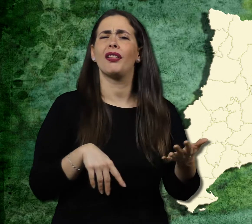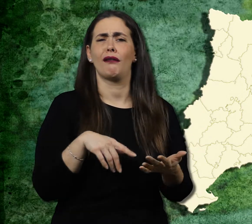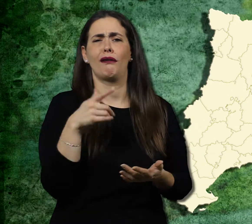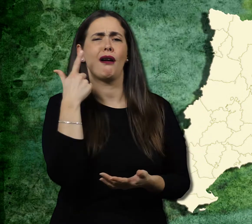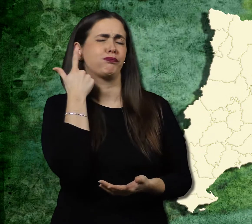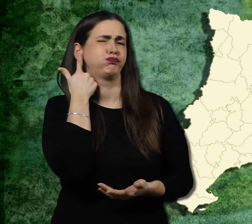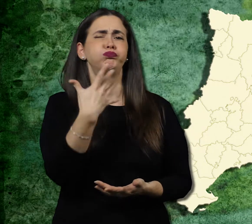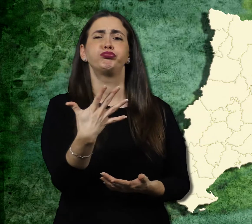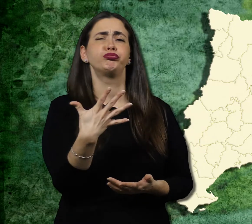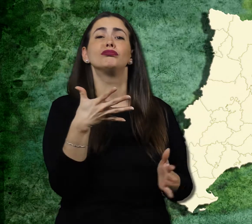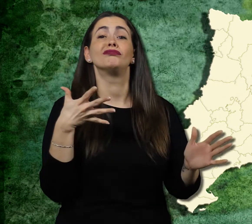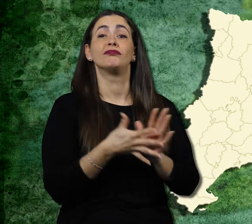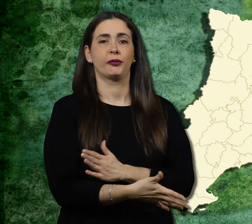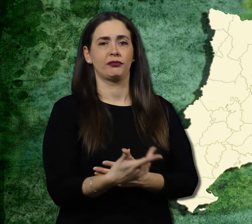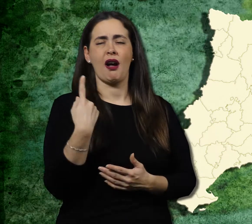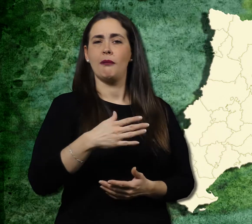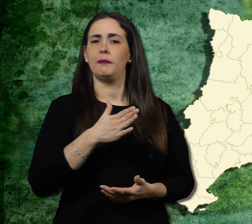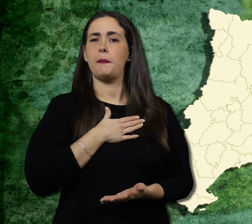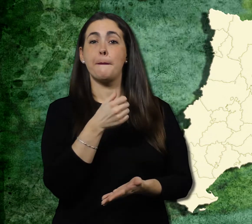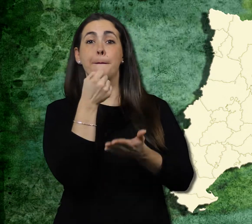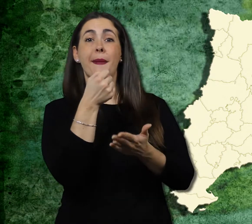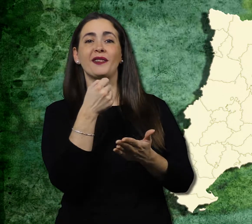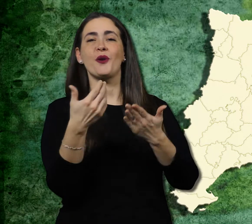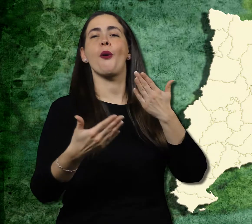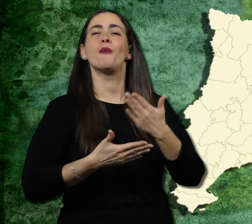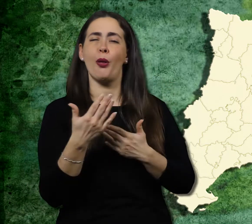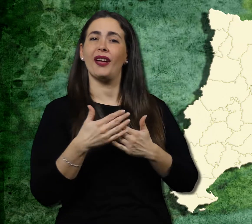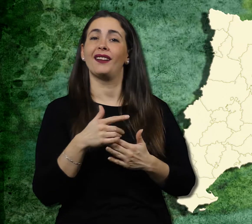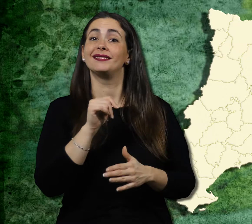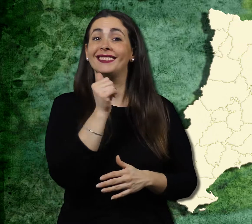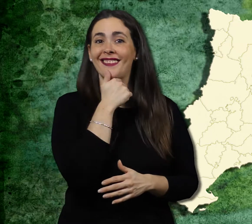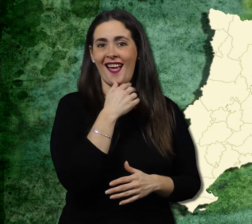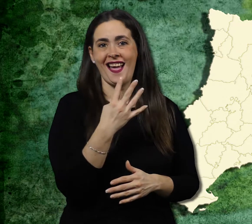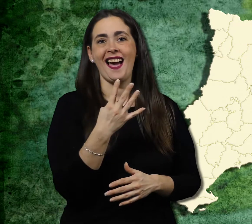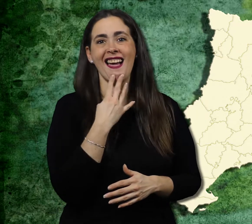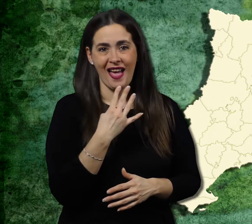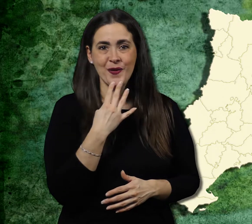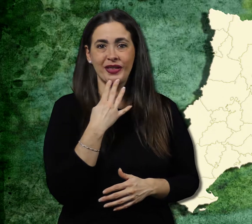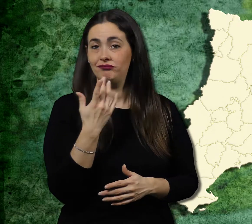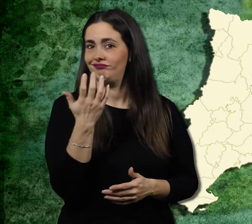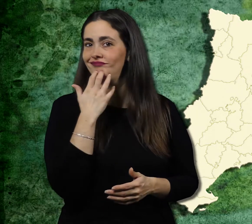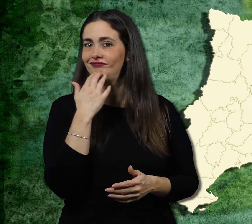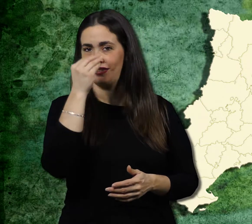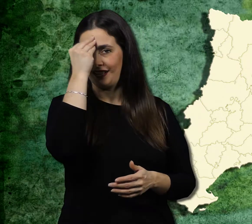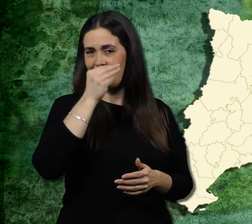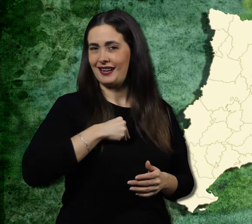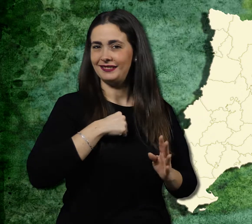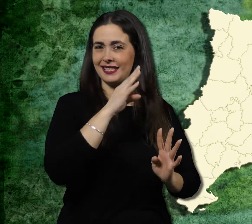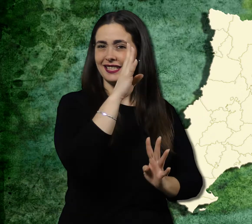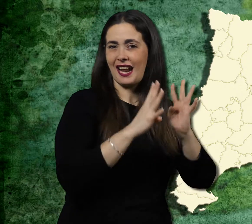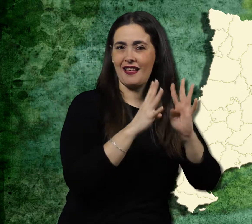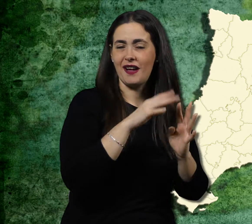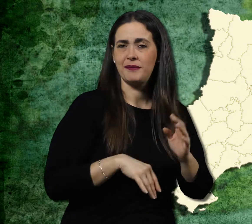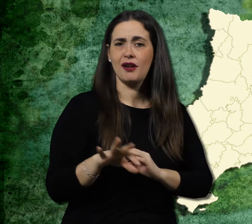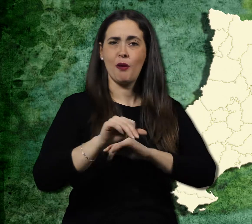Destacat: Del patrimoni modernista presidit per l'obra d'Antoni Gaudí, el temple de la Sagrada Família,